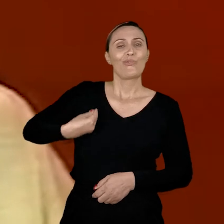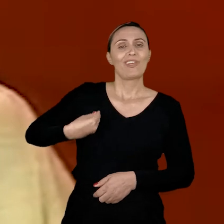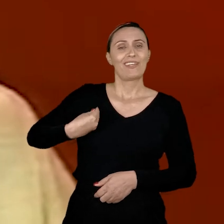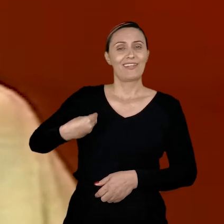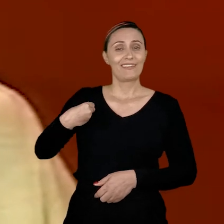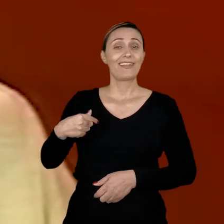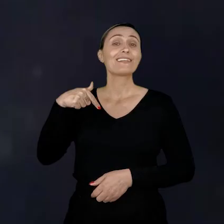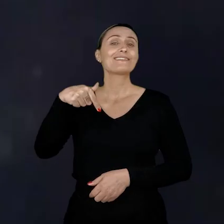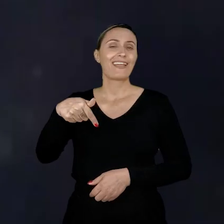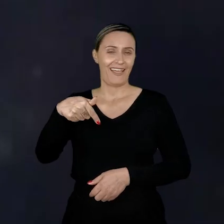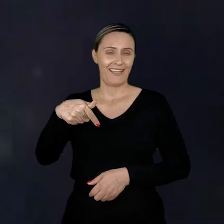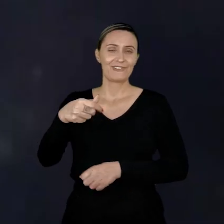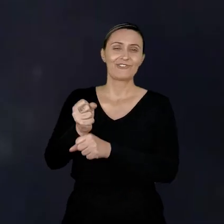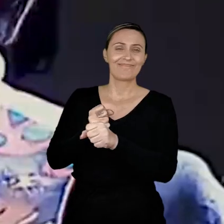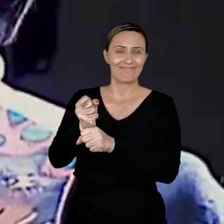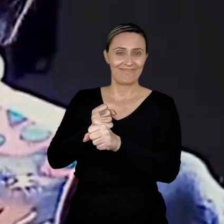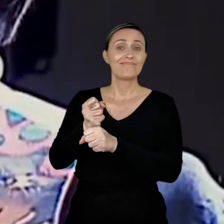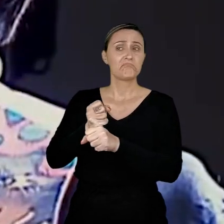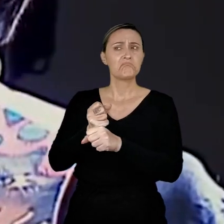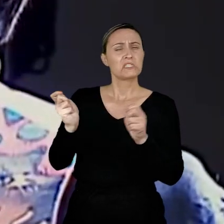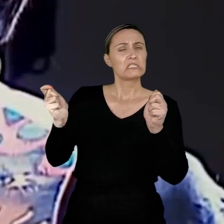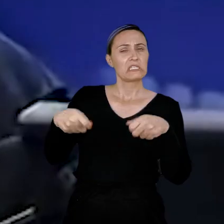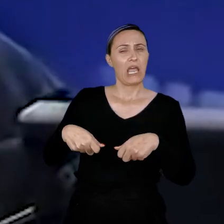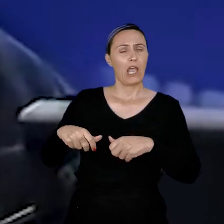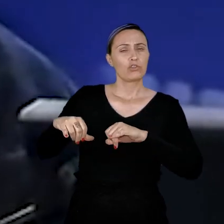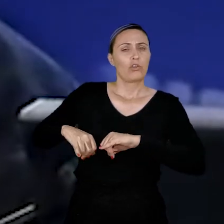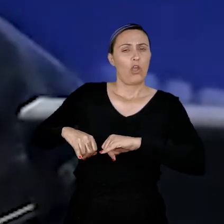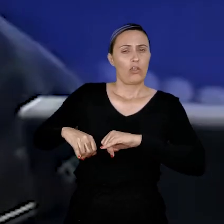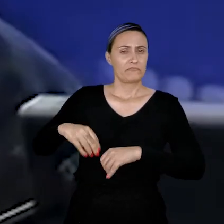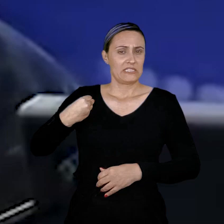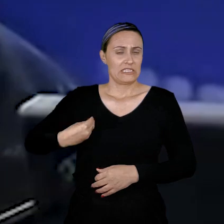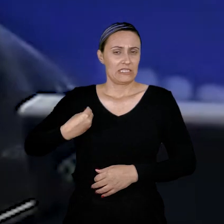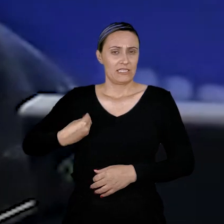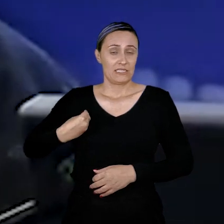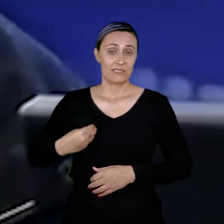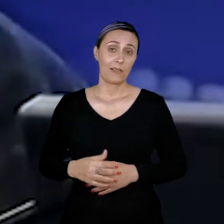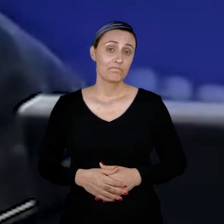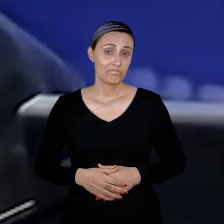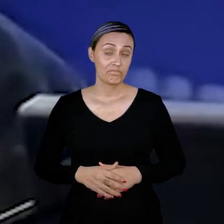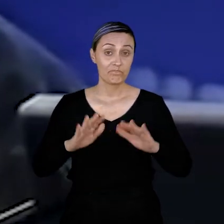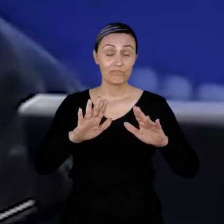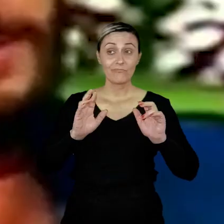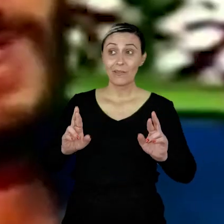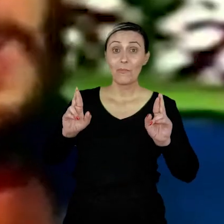não de vida, mas de sobrevida. Ou seja, que a expectativa era de que eu vivesse